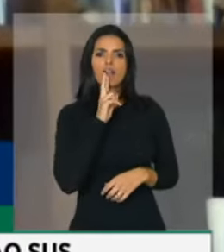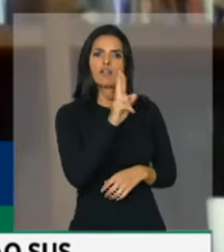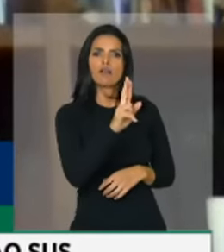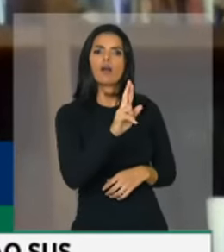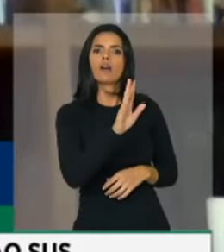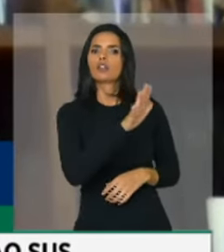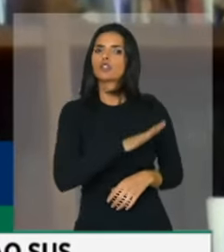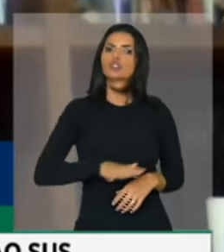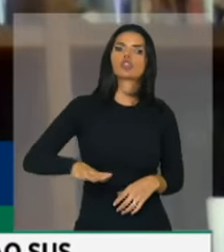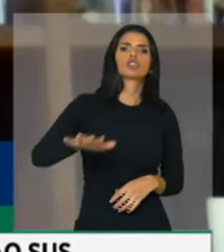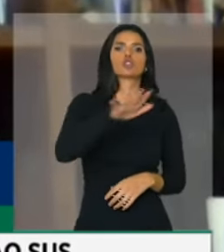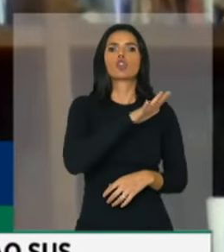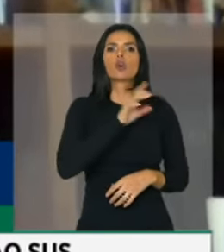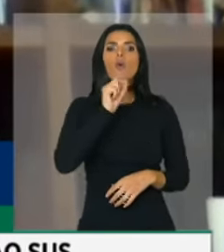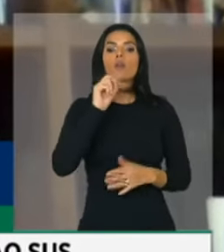SITUAÇÃO. E EU QUERO DENUNCIAR SIM, COMO JÁ FOI